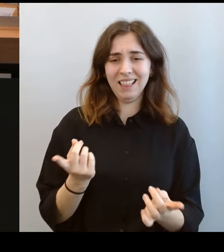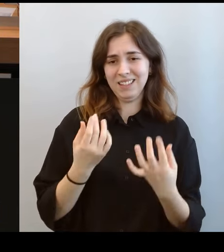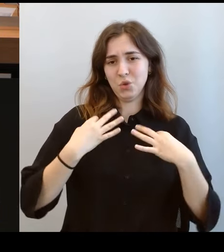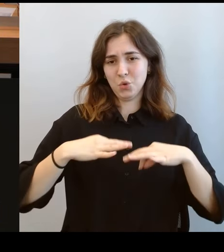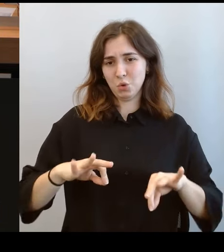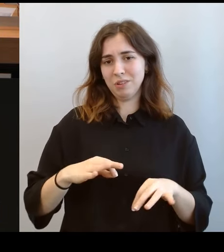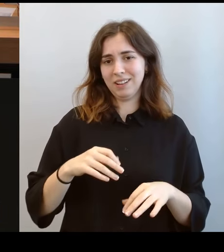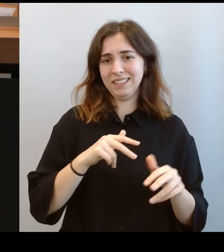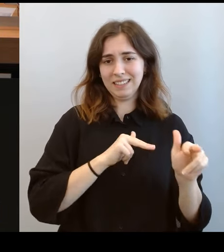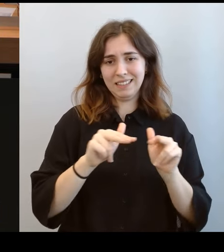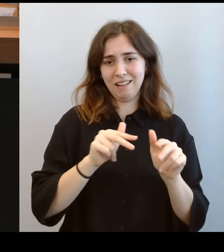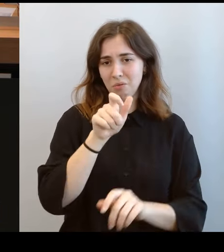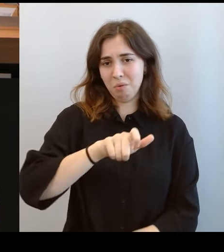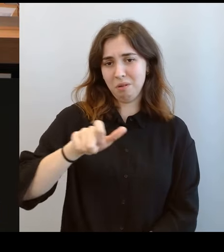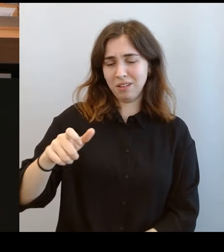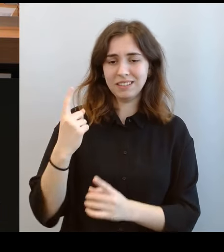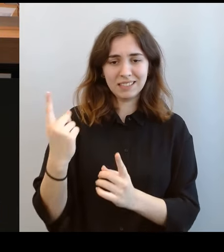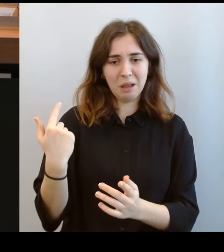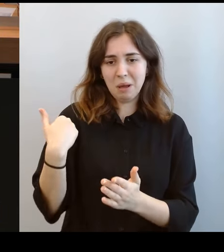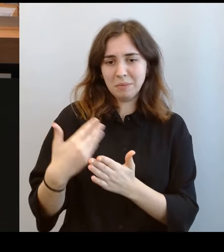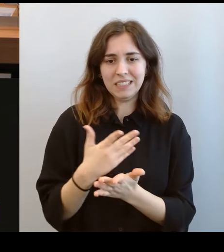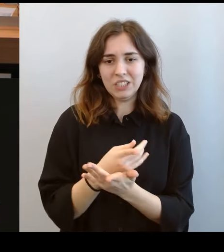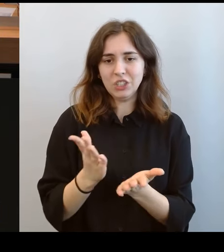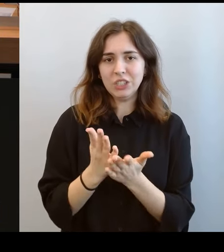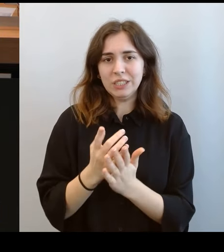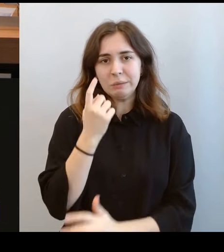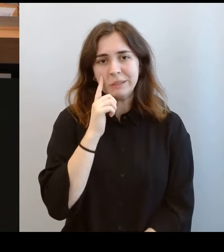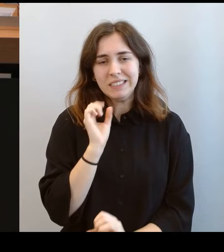die Zähne daran ausgebissen und versucht, Dinge in die Wege zu